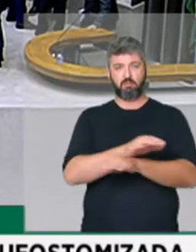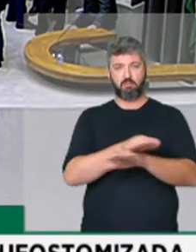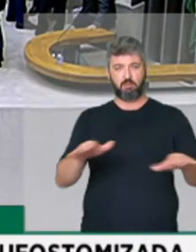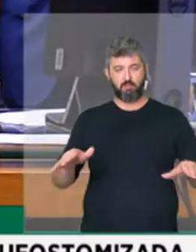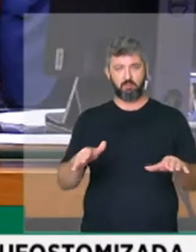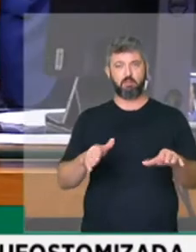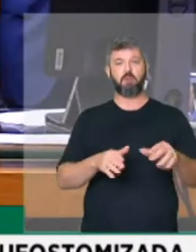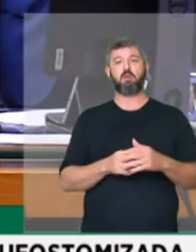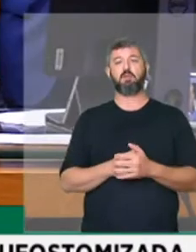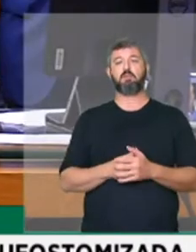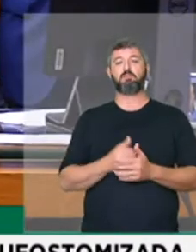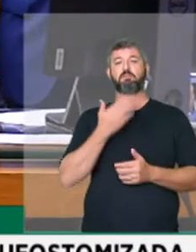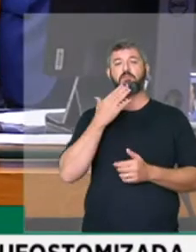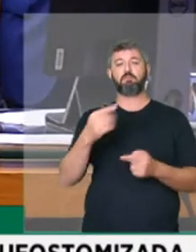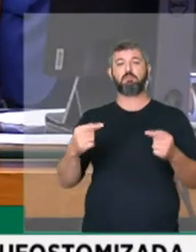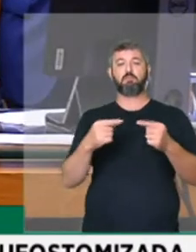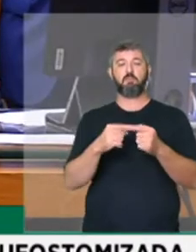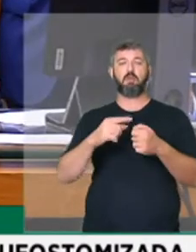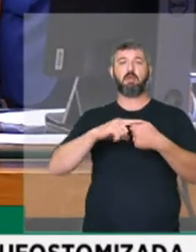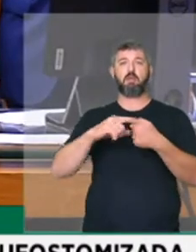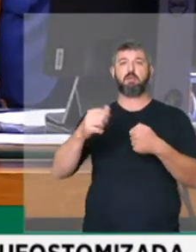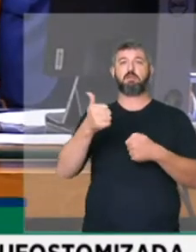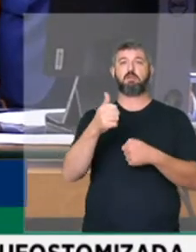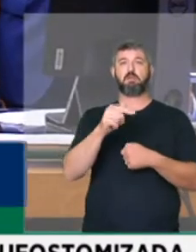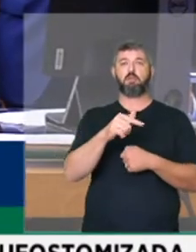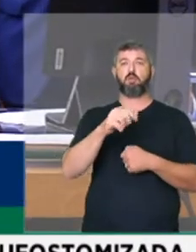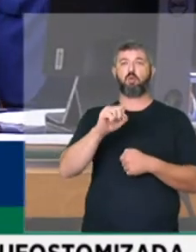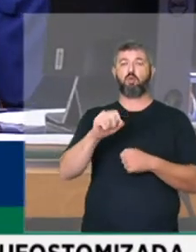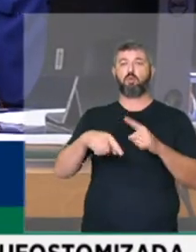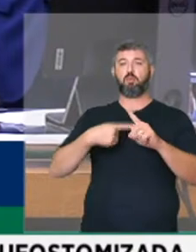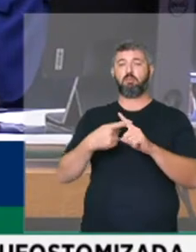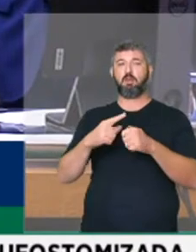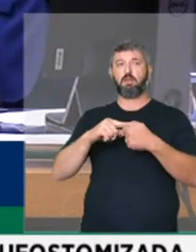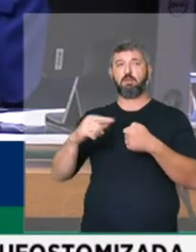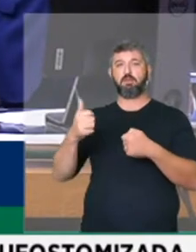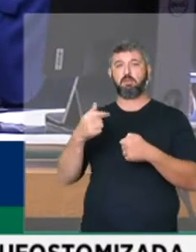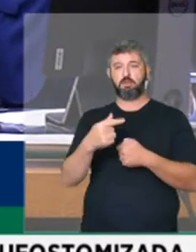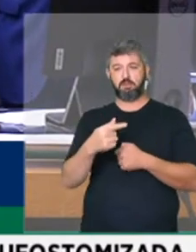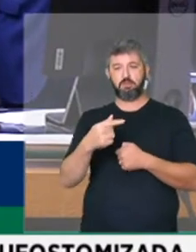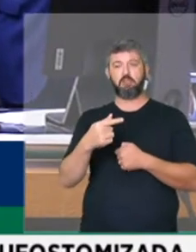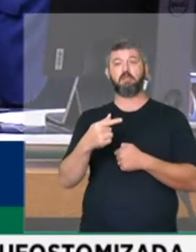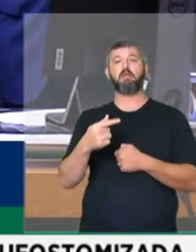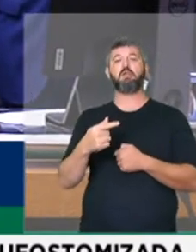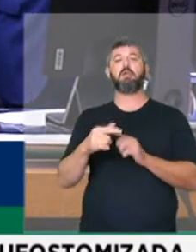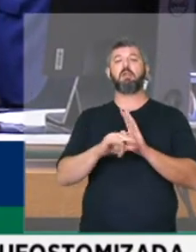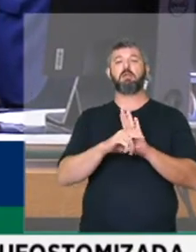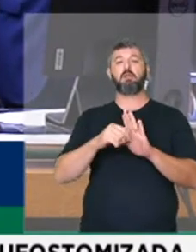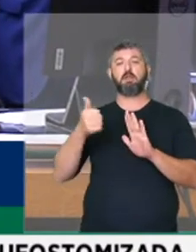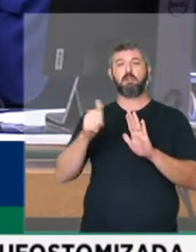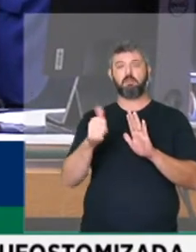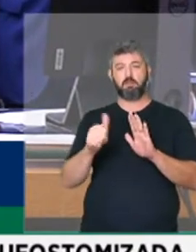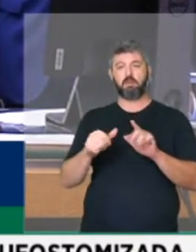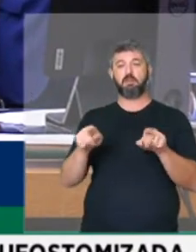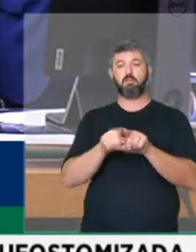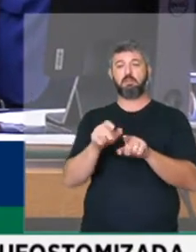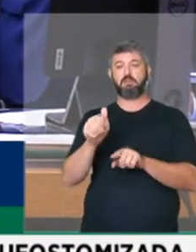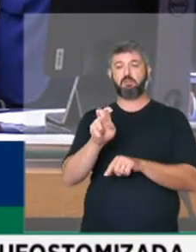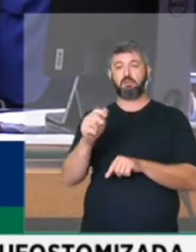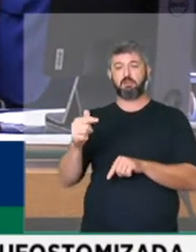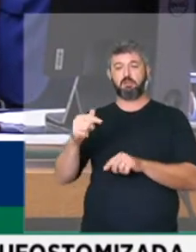DEPUTADO CACÁLEÃO. -- [MARCIO SALEMA]: REQUERIMENTO DE ENCERRAMENTO DA DISCUSSÃO, SEM QUE SEJAM OUVIDOS OS OUTROS PARLAMENTARES INSCRITOS PRA